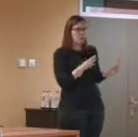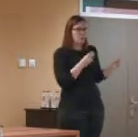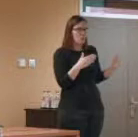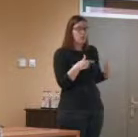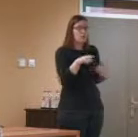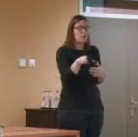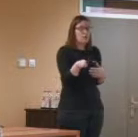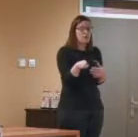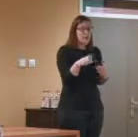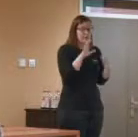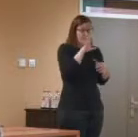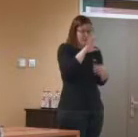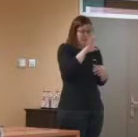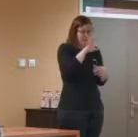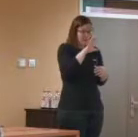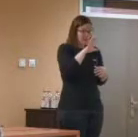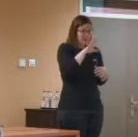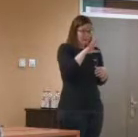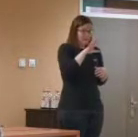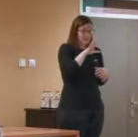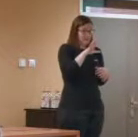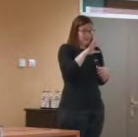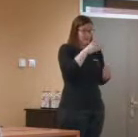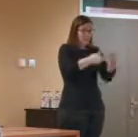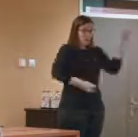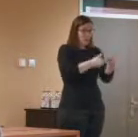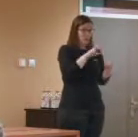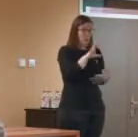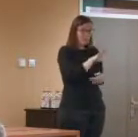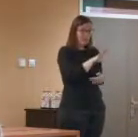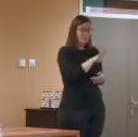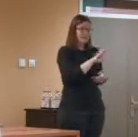principalmente empezó a publicar en aquel momento sobre Gürtel, La Sexta y